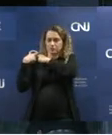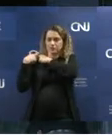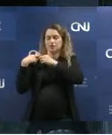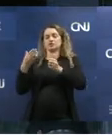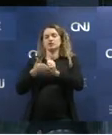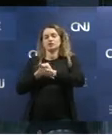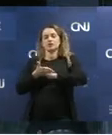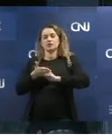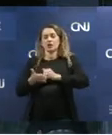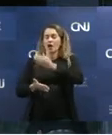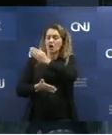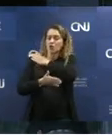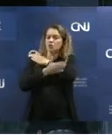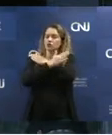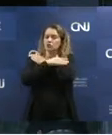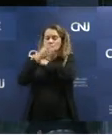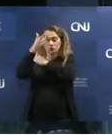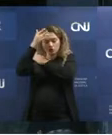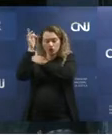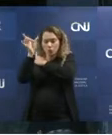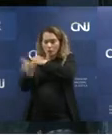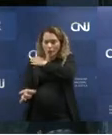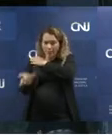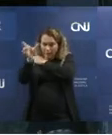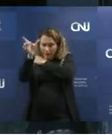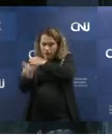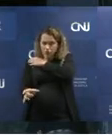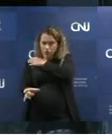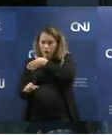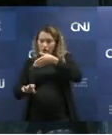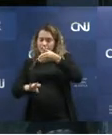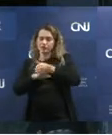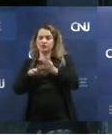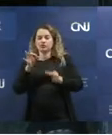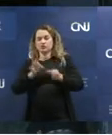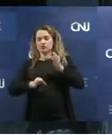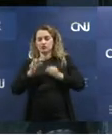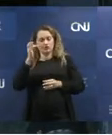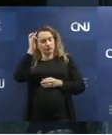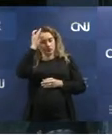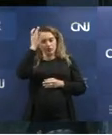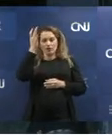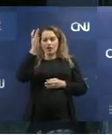de um membro do Judiciário não é fácil. Eu acompanhei durante dez anos